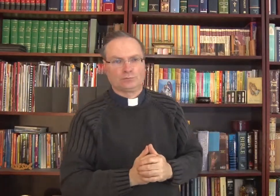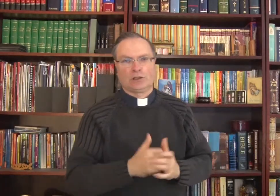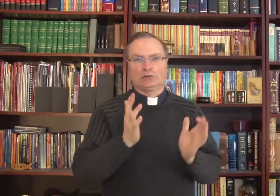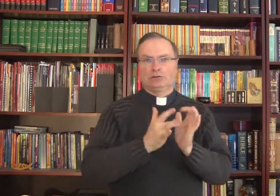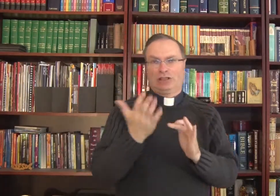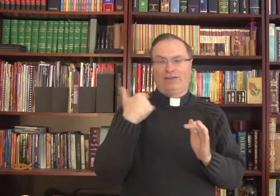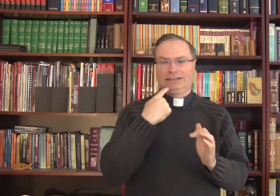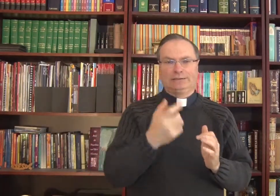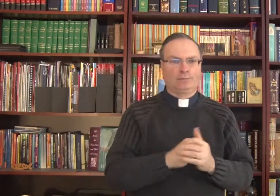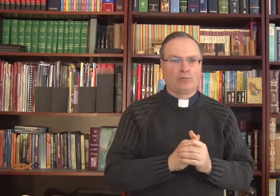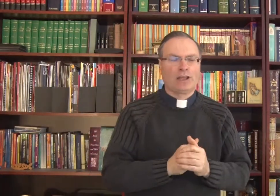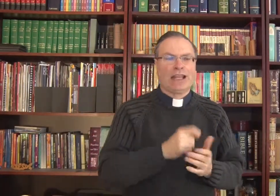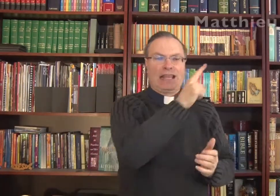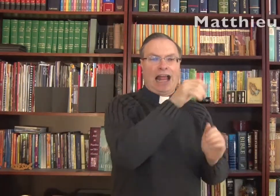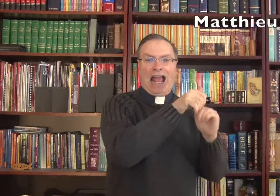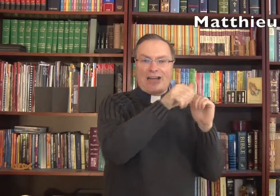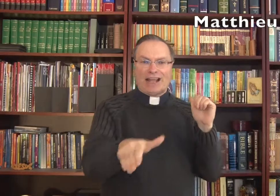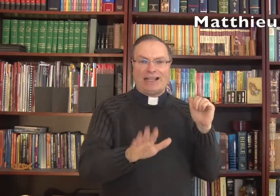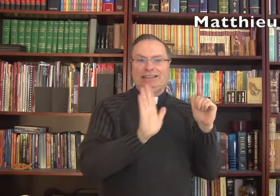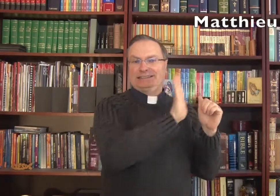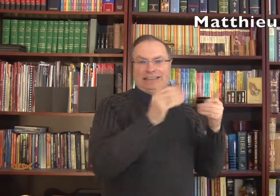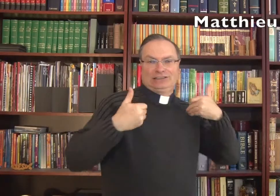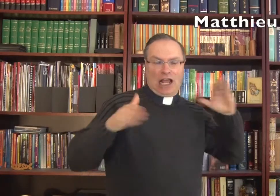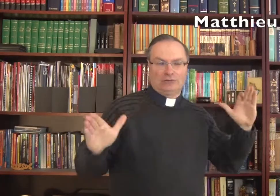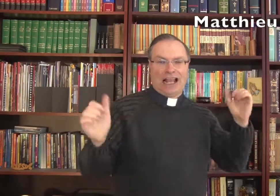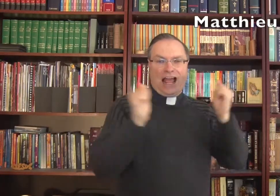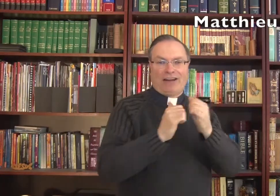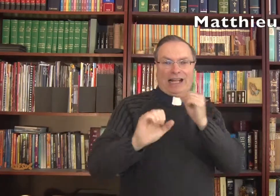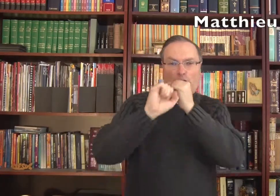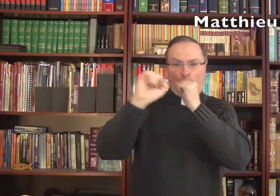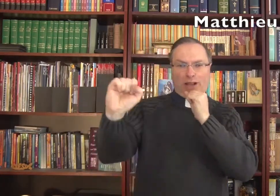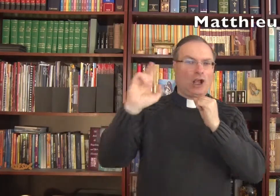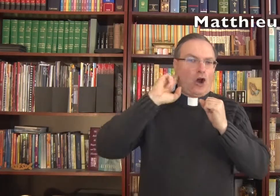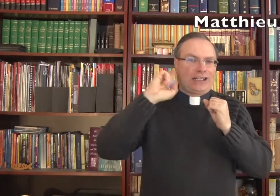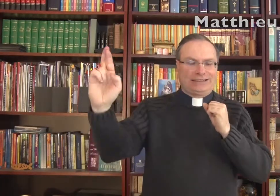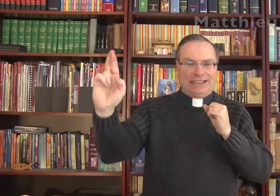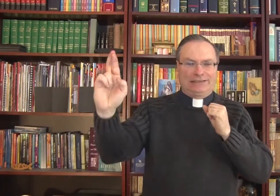Jésus avait dit: «Il enverra ses anges avec la trompette retentissante